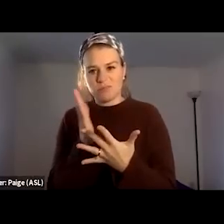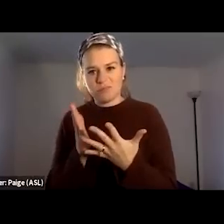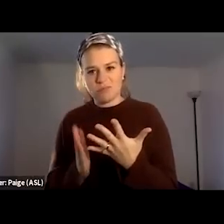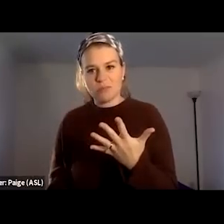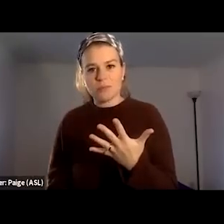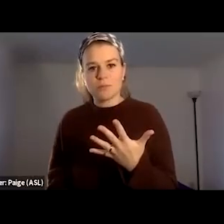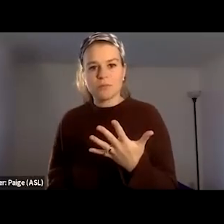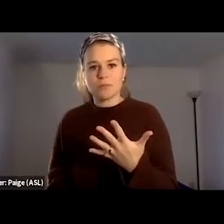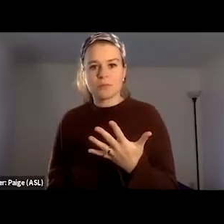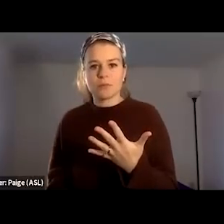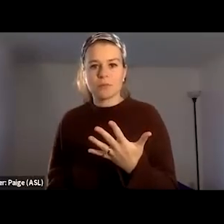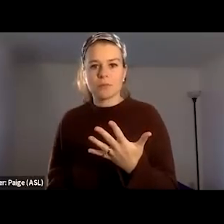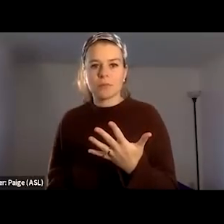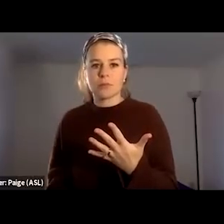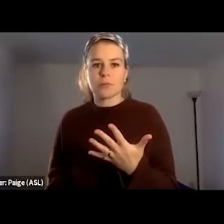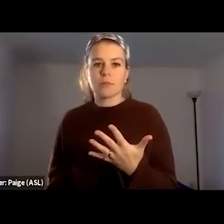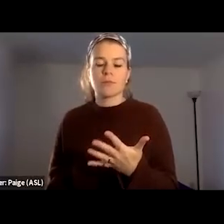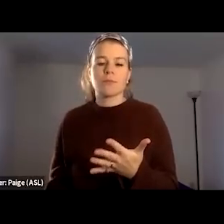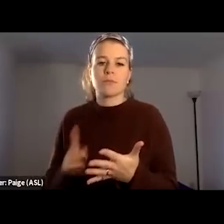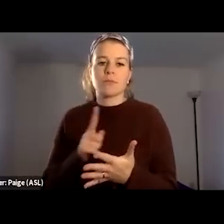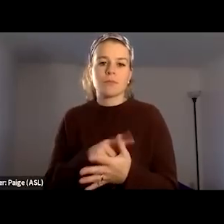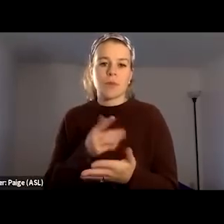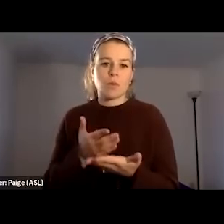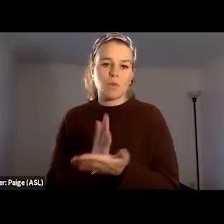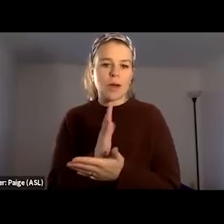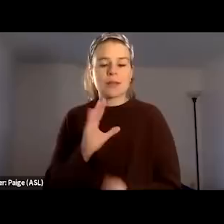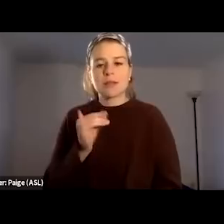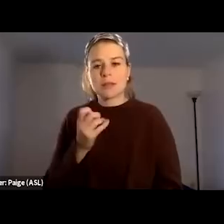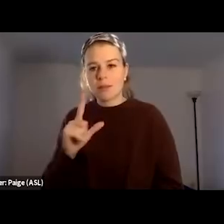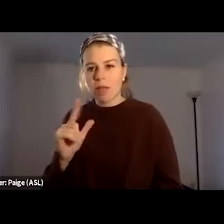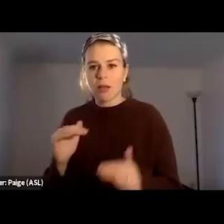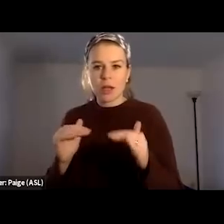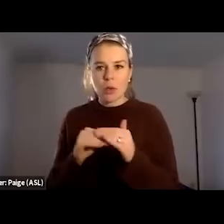Los derechos son civiles, legales, políticos, sociales y los derechos son la primera R.